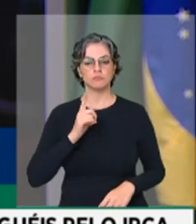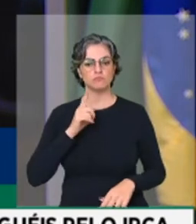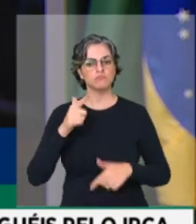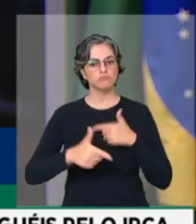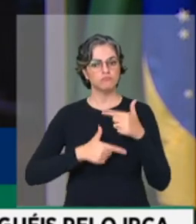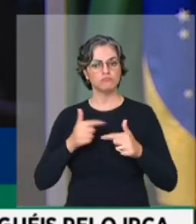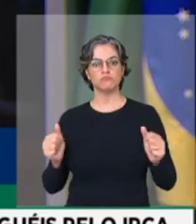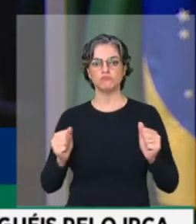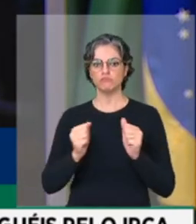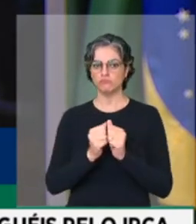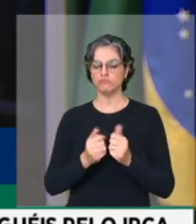PERNAMBUCO VENHA A ASSEDIAR ESSE IMPORTANTE INVESTIMENTO